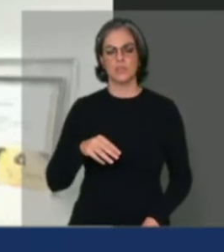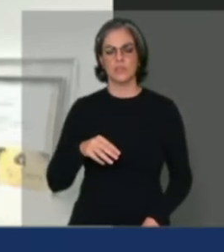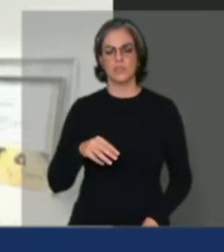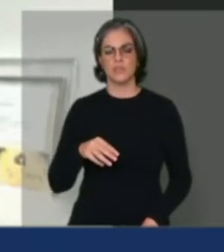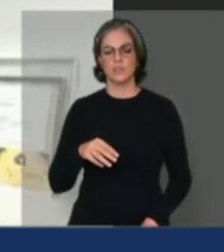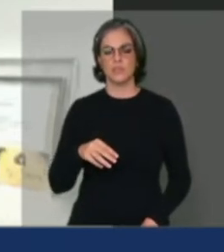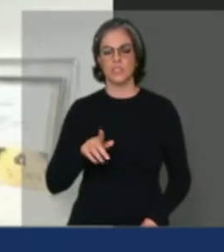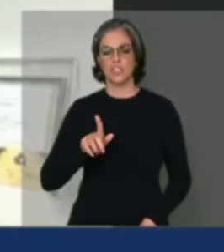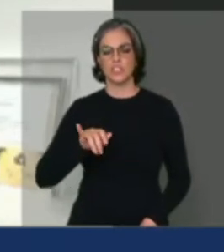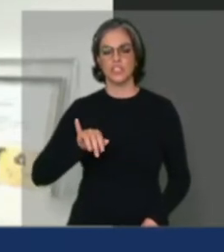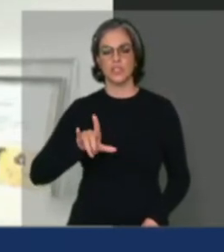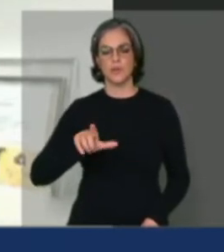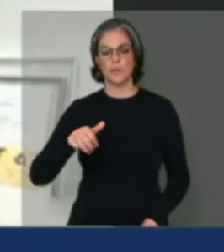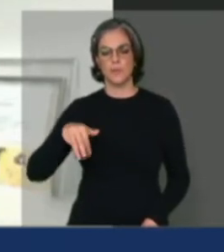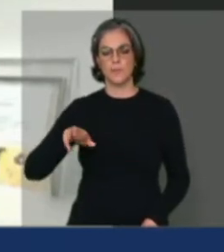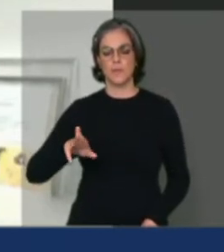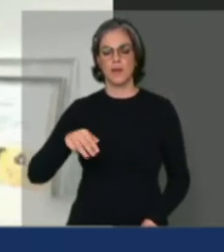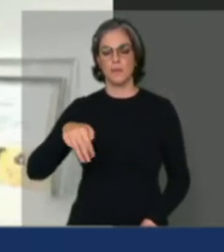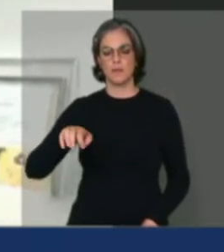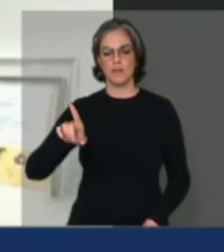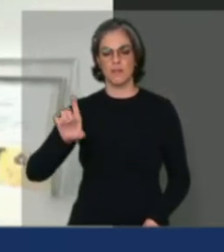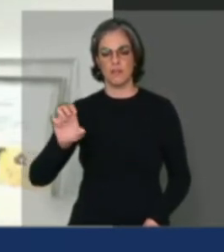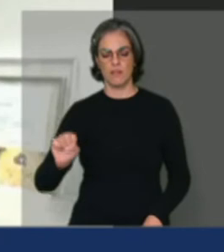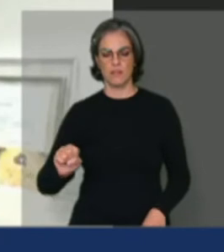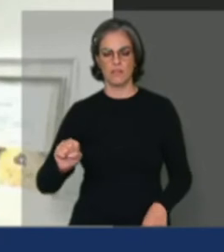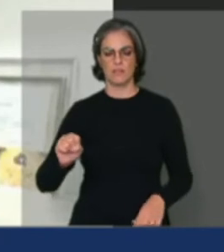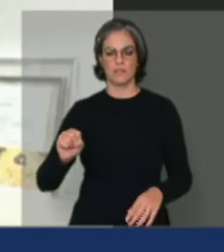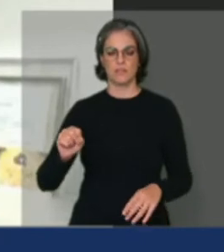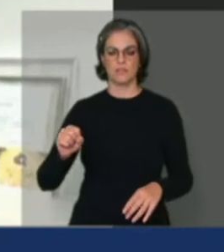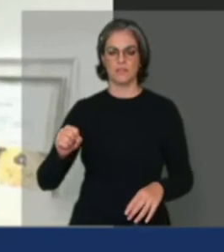GILMAR MENDES, E O MINISTRO DA AERONÁUTICA, ELE NEGA QUE VAI ENCAMINHAR QUALQUER AVENTURA